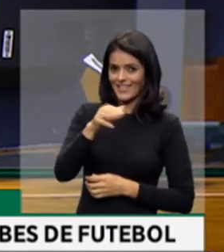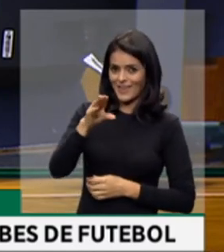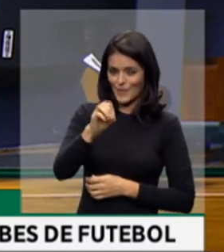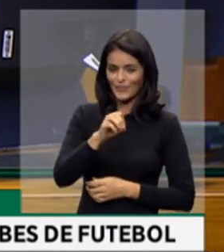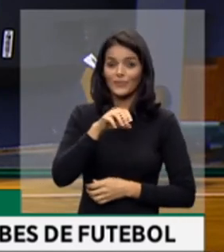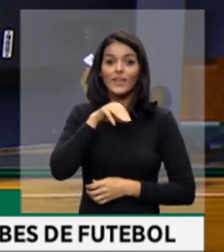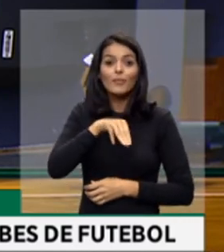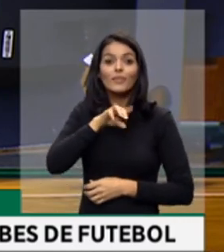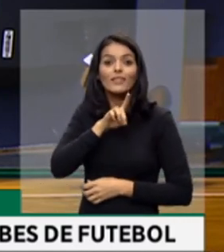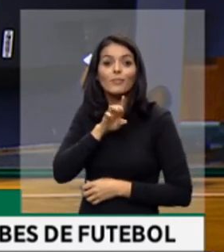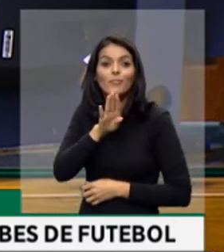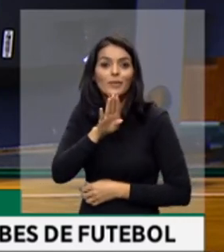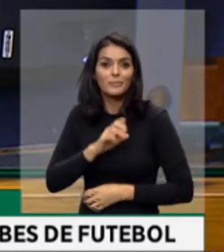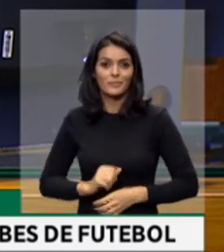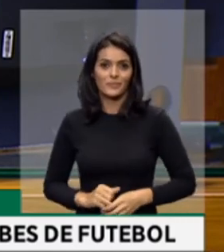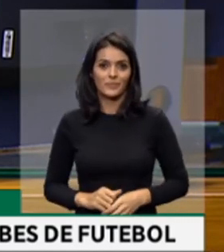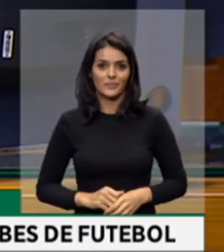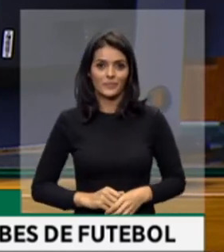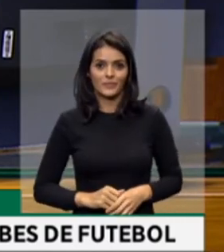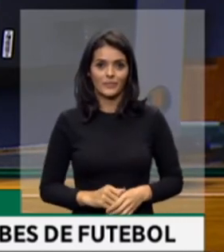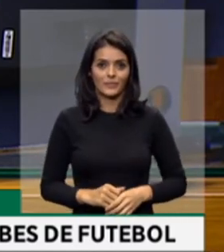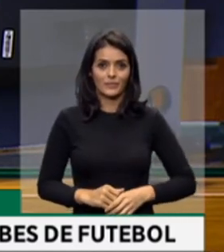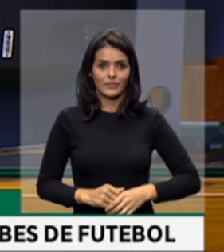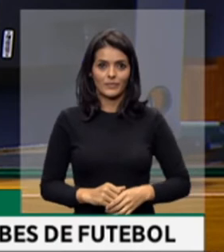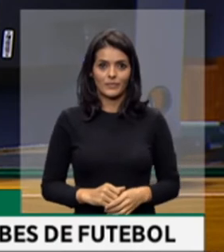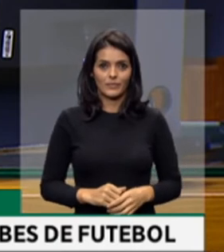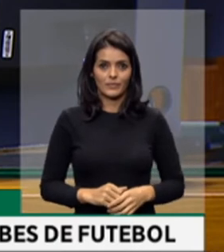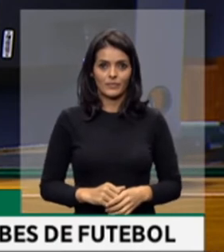CÂMARA DEVE RATIFICAR. PORTANTO, SIM A ESSE DESTAQUE, MANTENDO EMPREGO. -- [PRESIDENTE]: